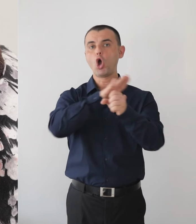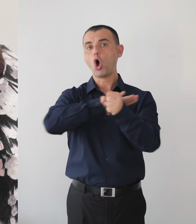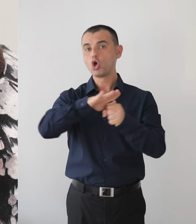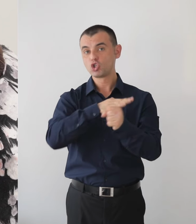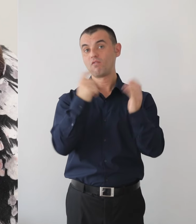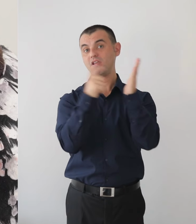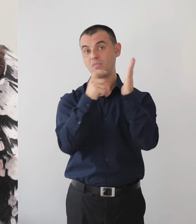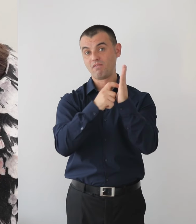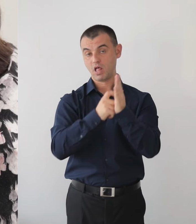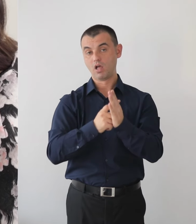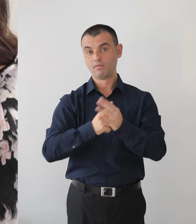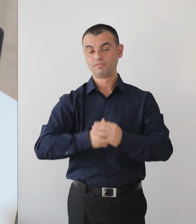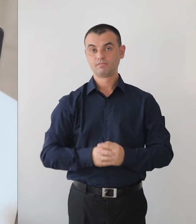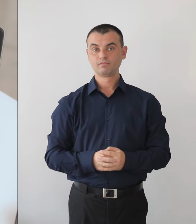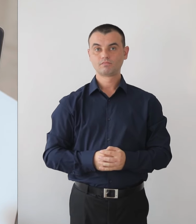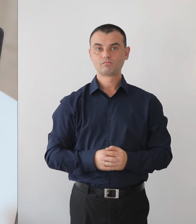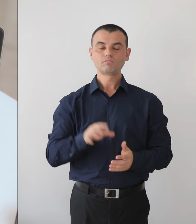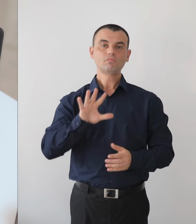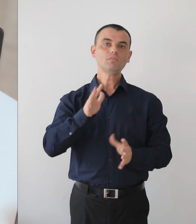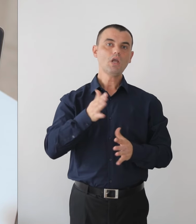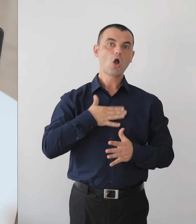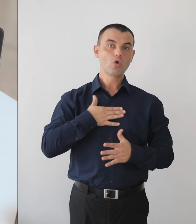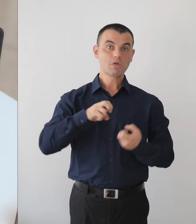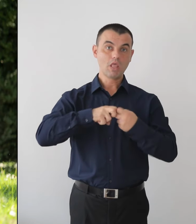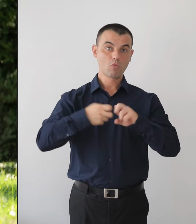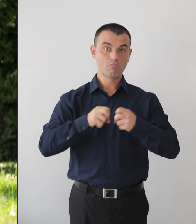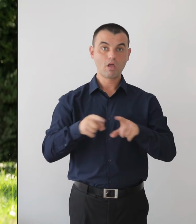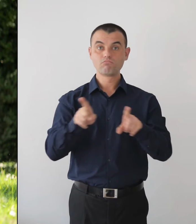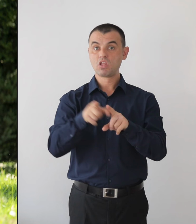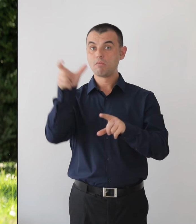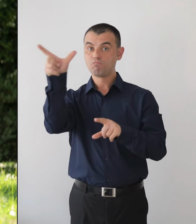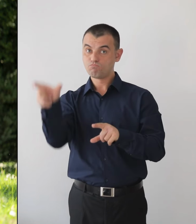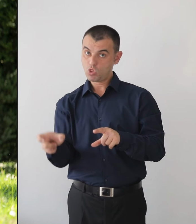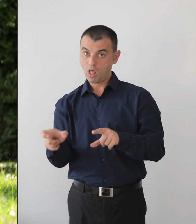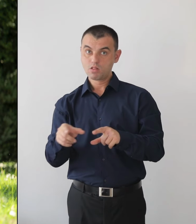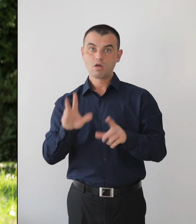някои от основните изисквания трябва да бъдат изпълнени. Ако имате проблем с намирането на модел,